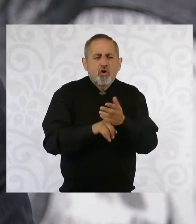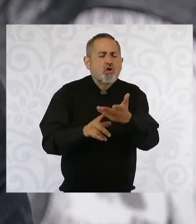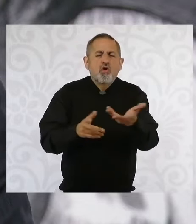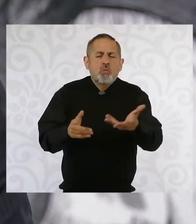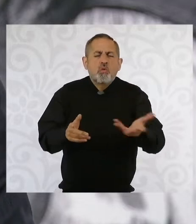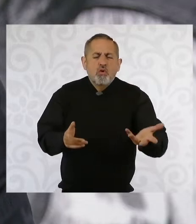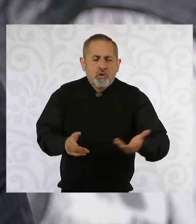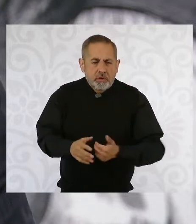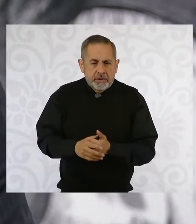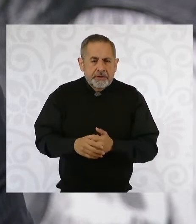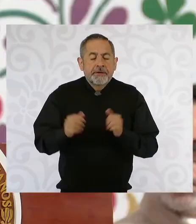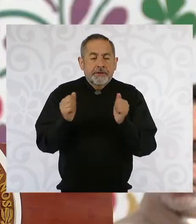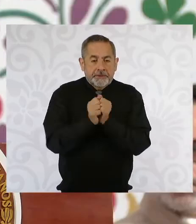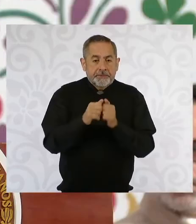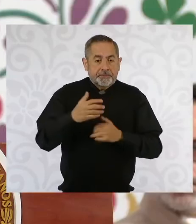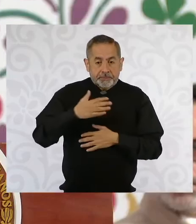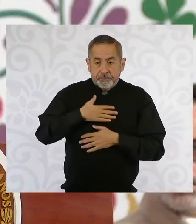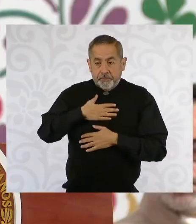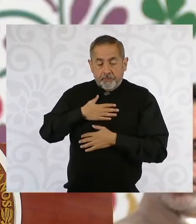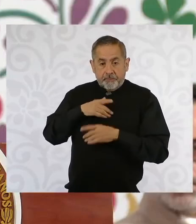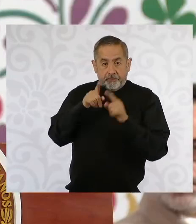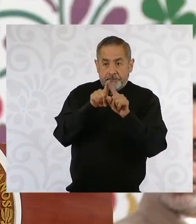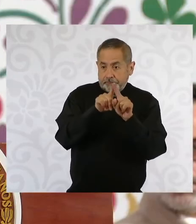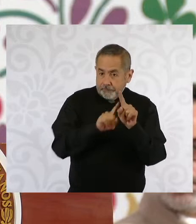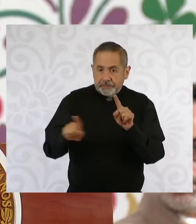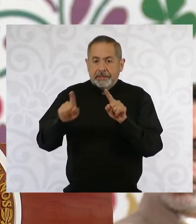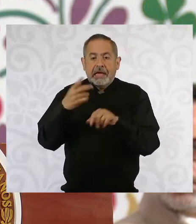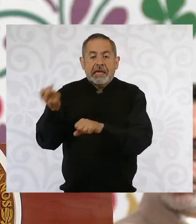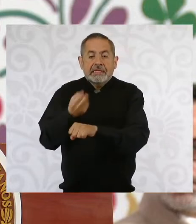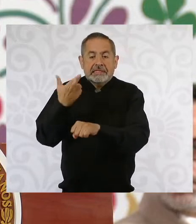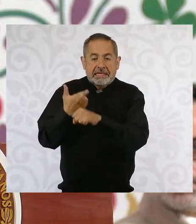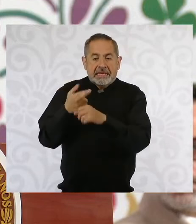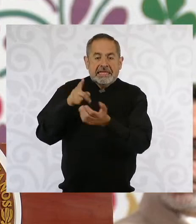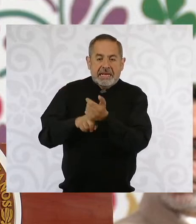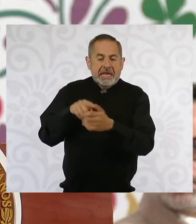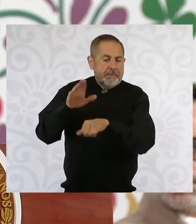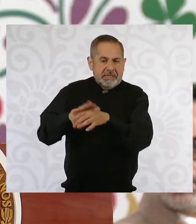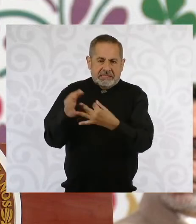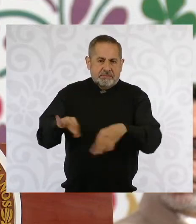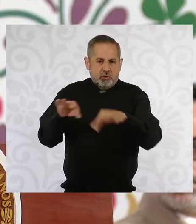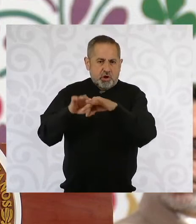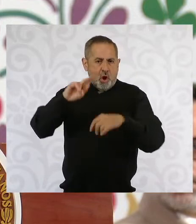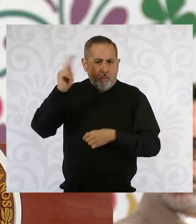través de una de nuestras secretarias más grandes que tenemos en el Instituto Politécnico Nacional